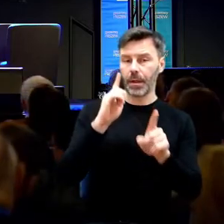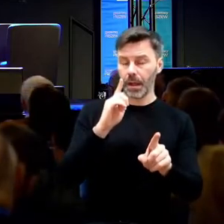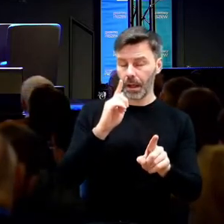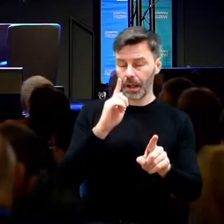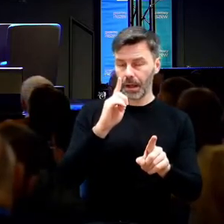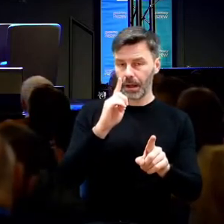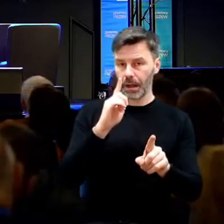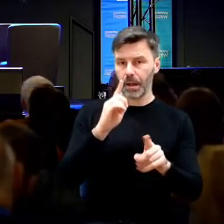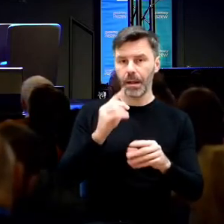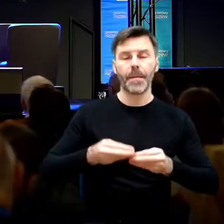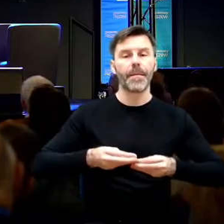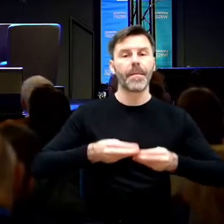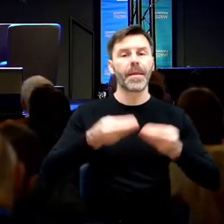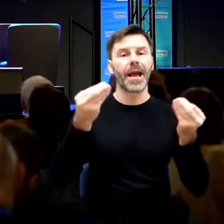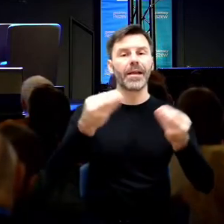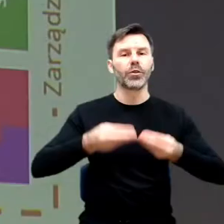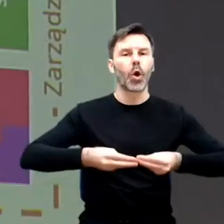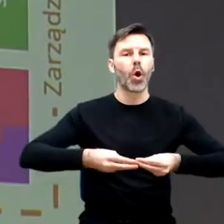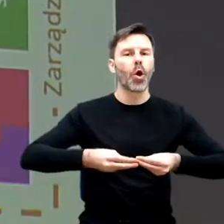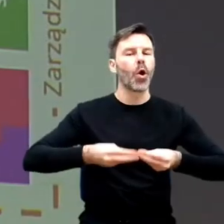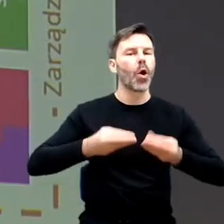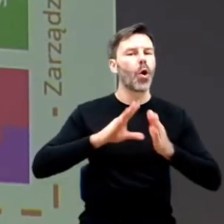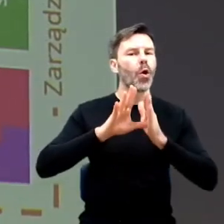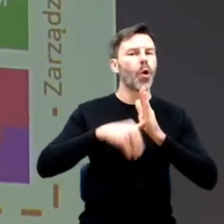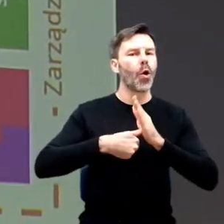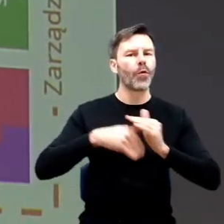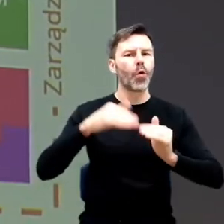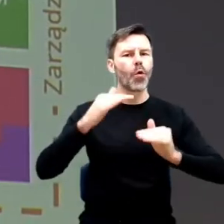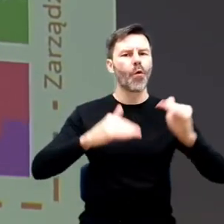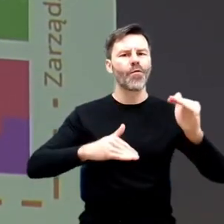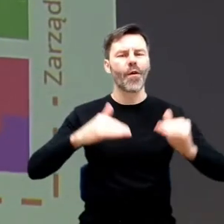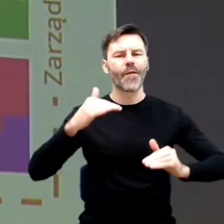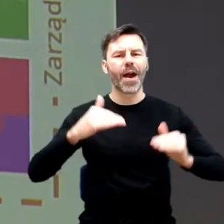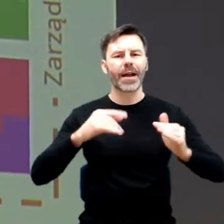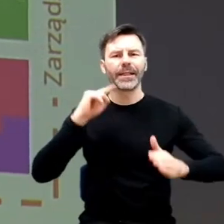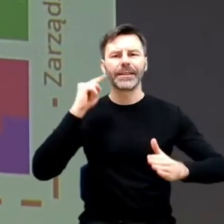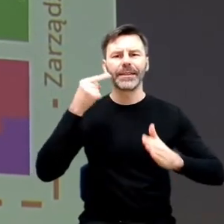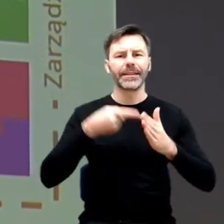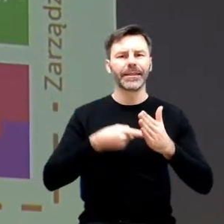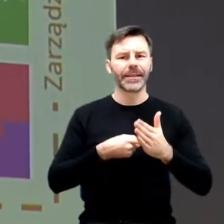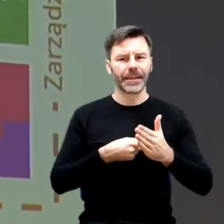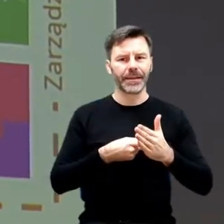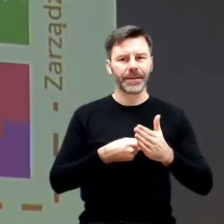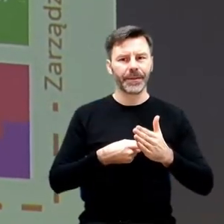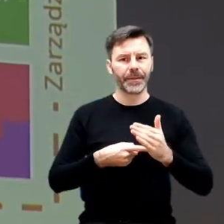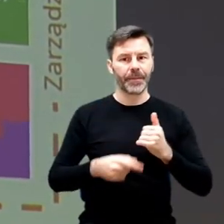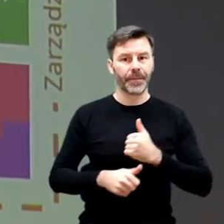bo myślę, że to, jaki cel sobie włodarze i wszyscy odpowiedzialni za rozwój tego miasta stawiają,